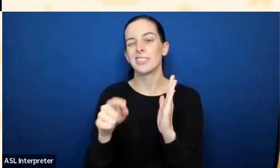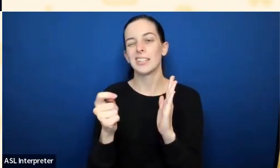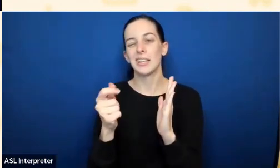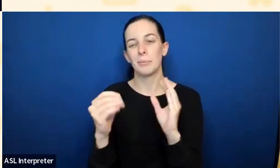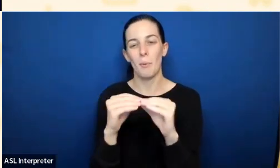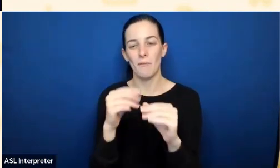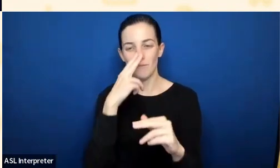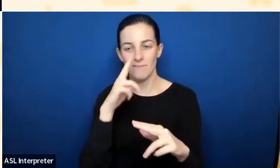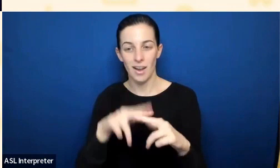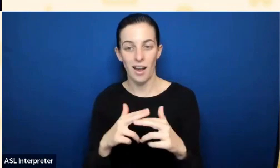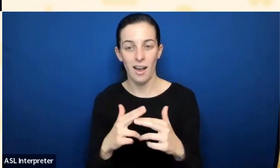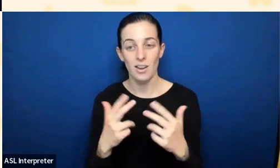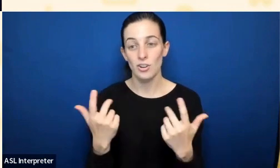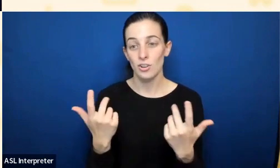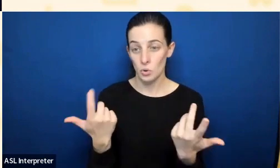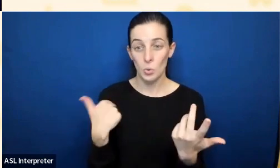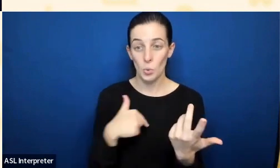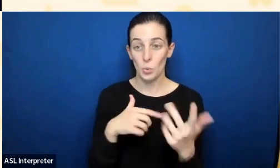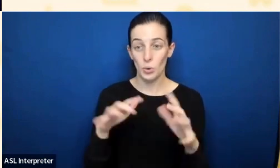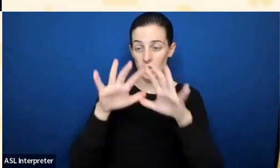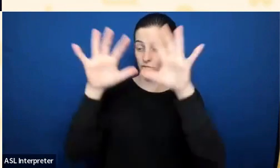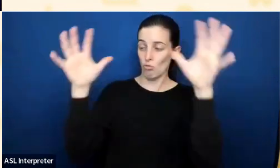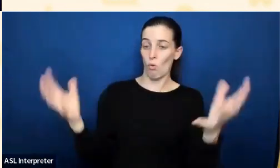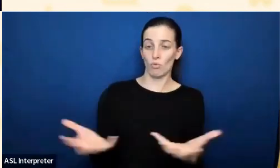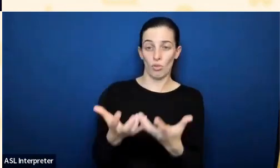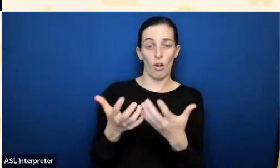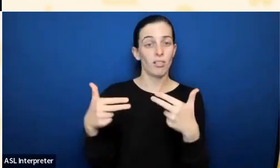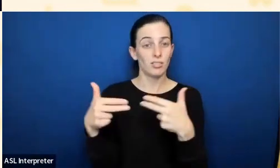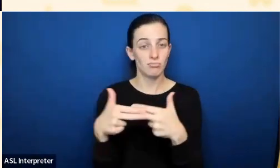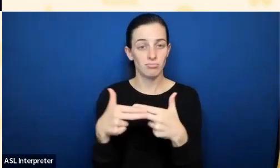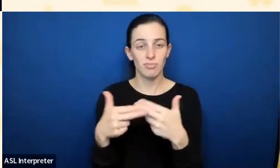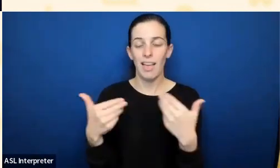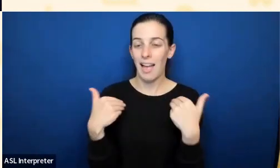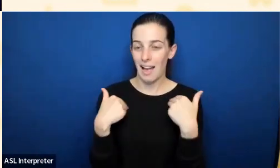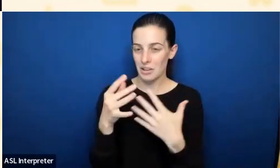Como descripción general en nuestra presentación de diapositivas, tenemos las opciones para configurar,